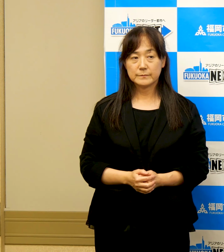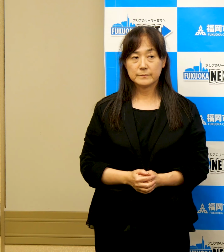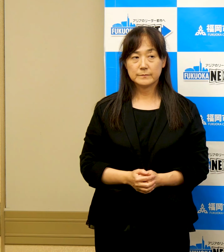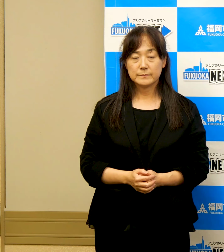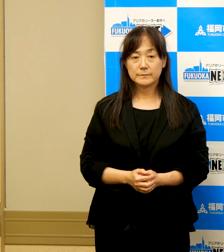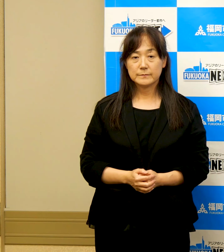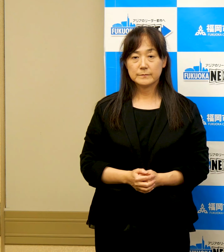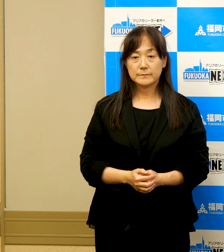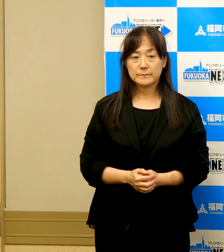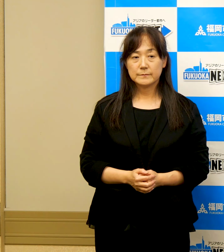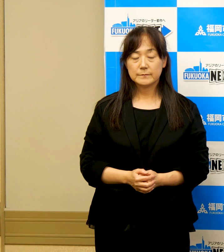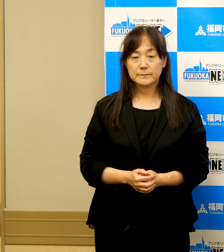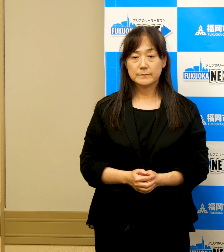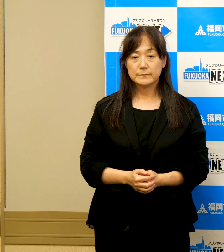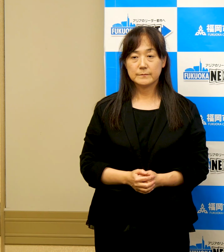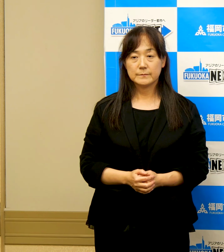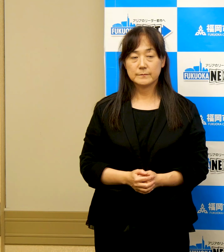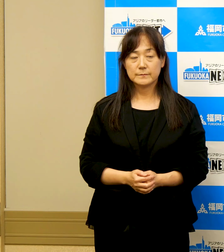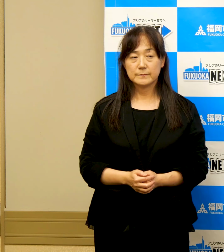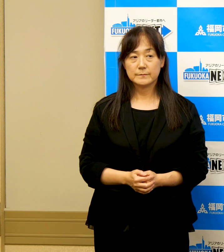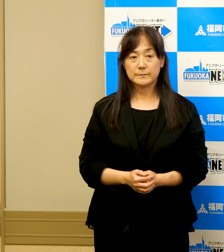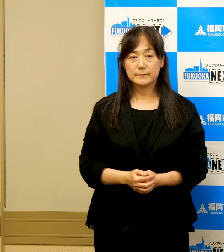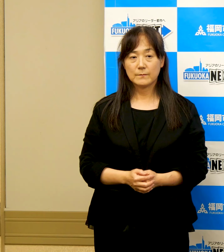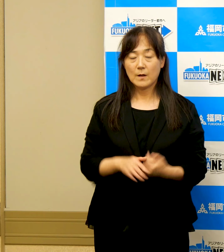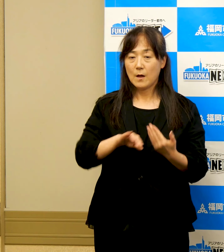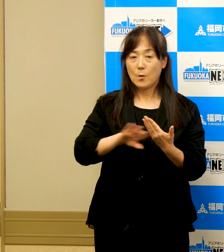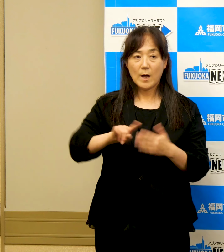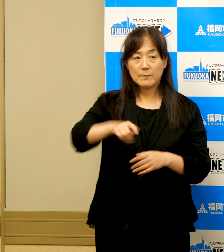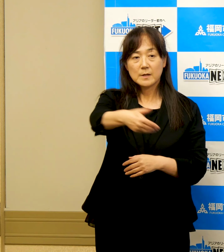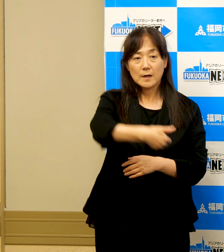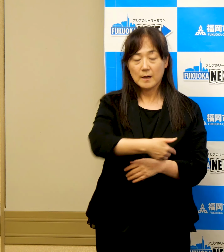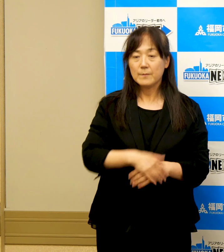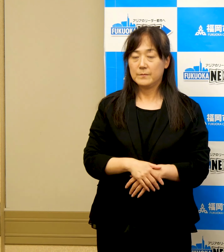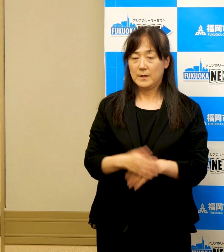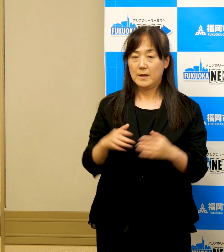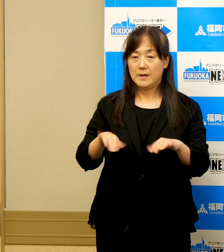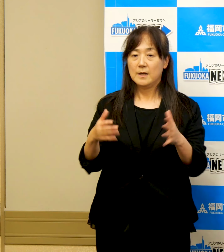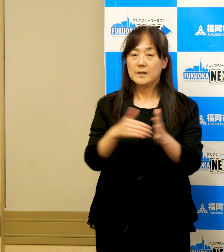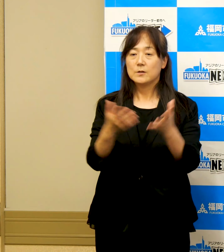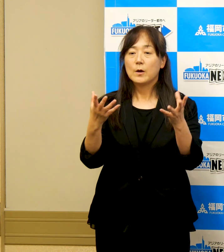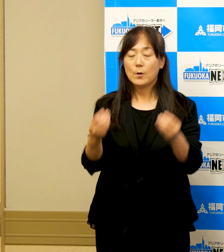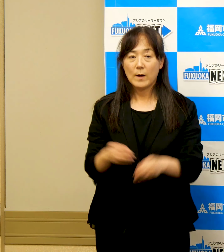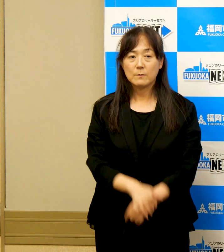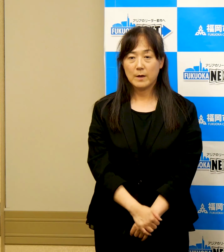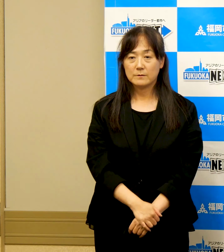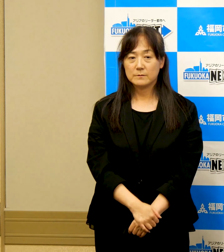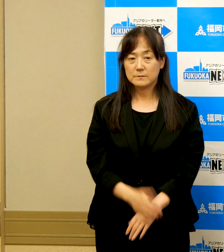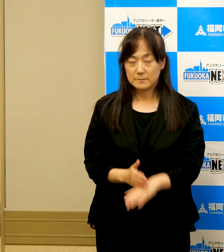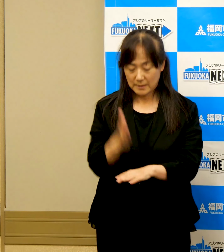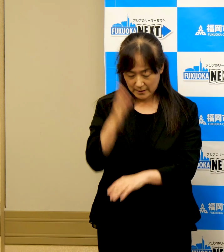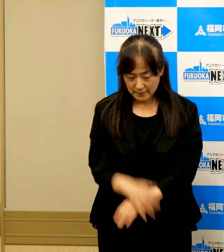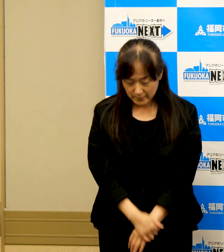(事務局)ほか よろしいでしょうか それでは以上で終了します (市長)はい どうもありがとうございました すみません 遅い時間に